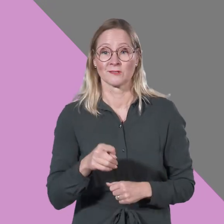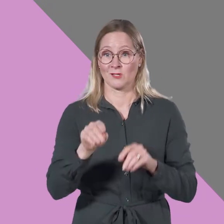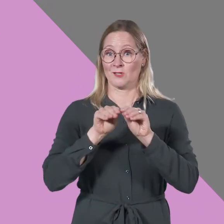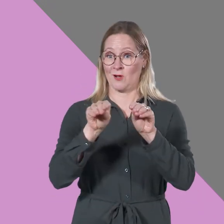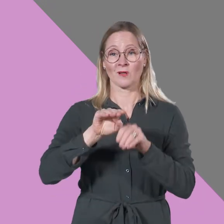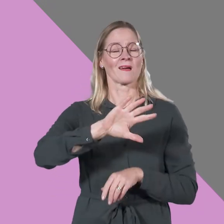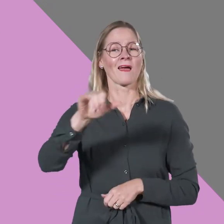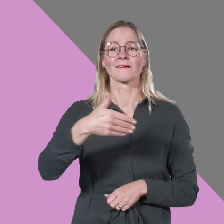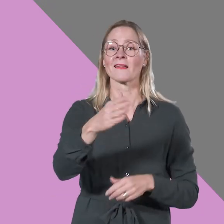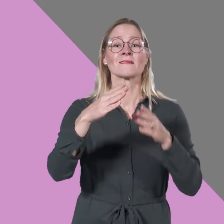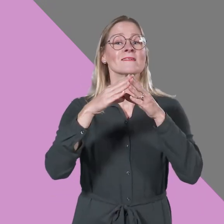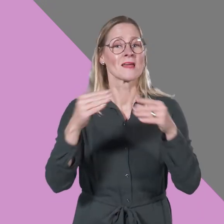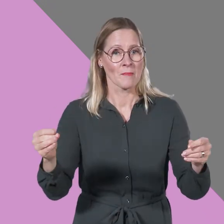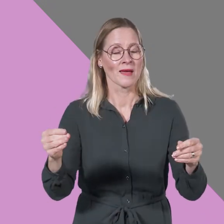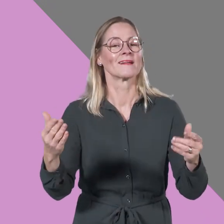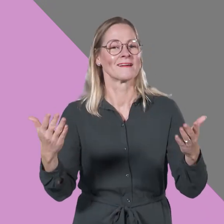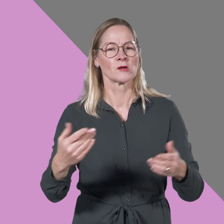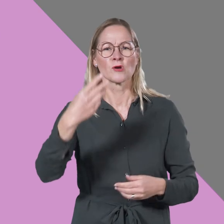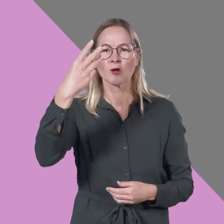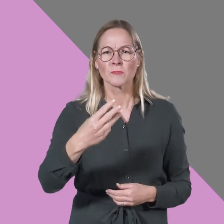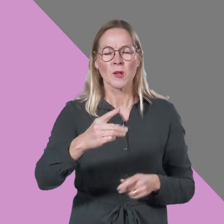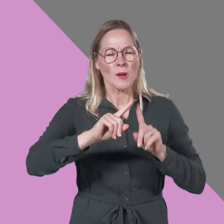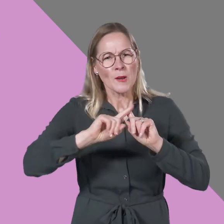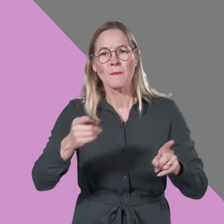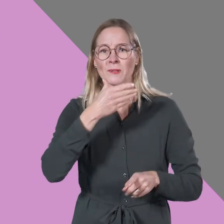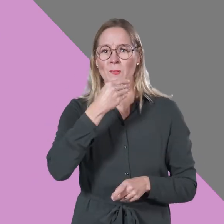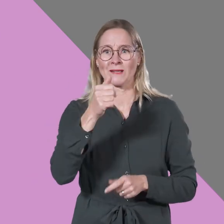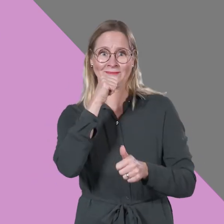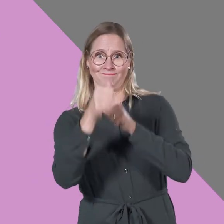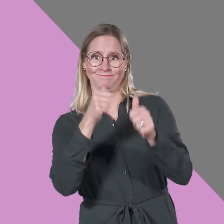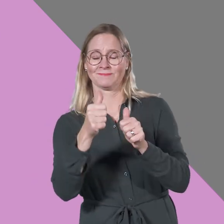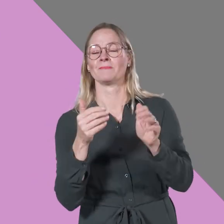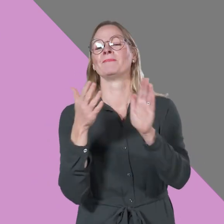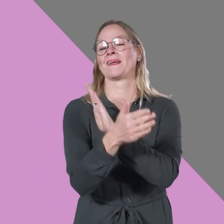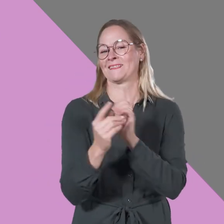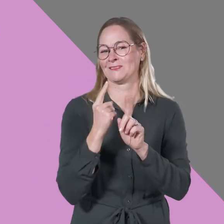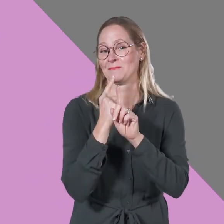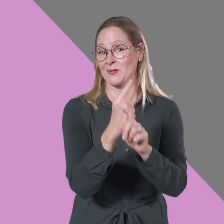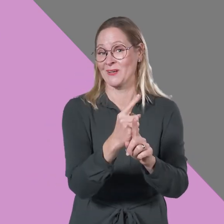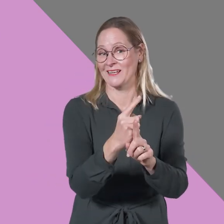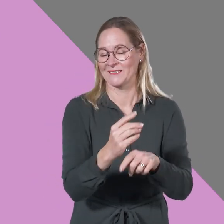Koulutus on ilmainen kaikille, ja 30 nopeinta nuorta pääsee mukaan.